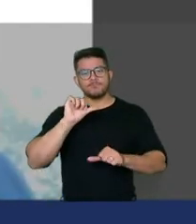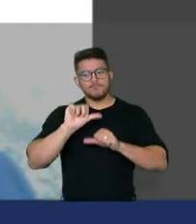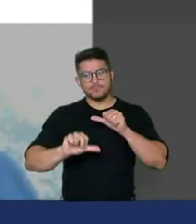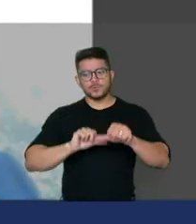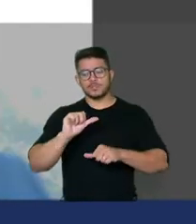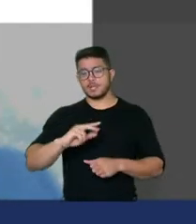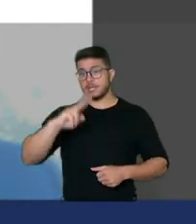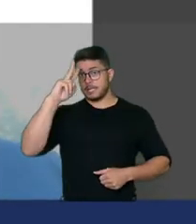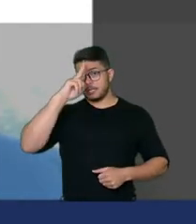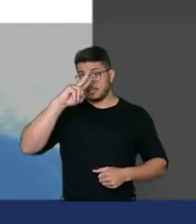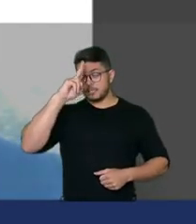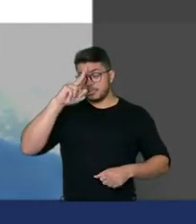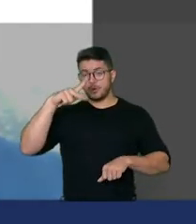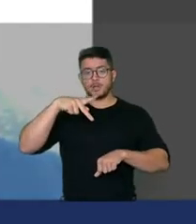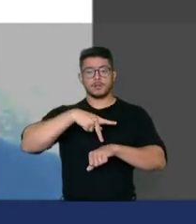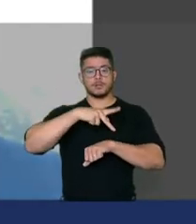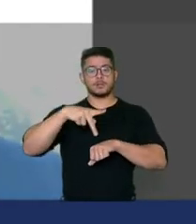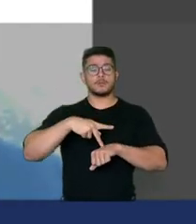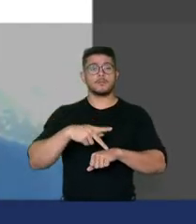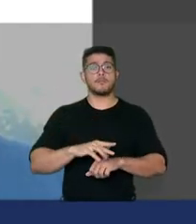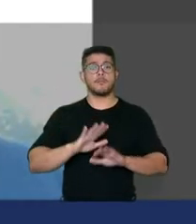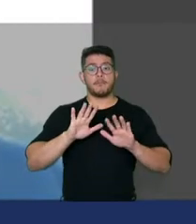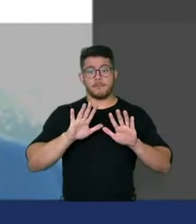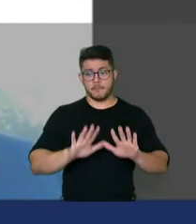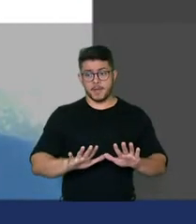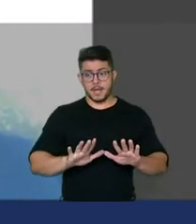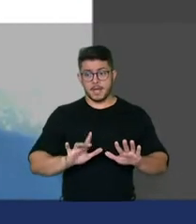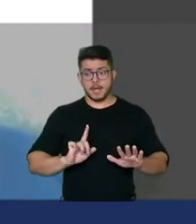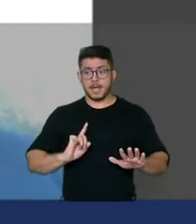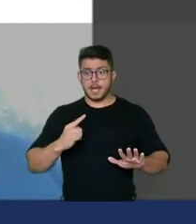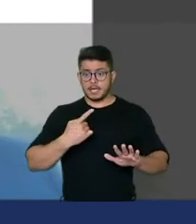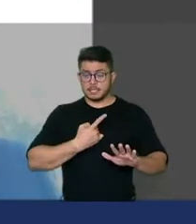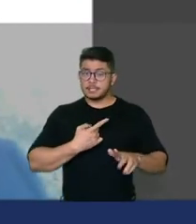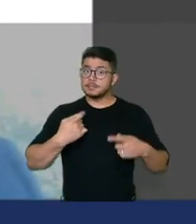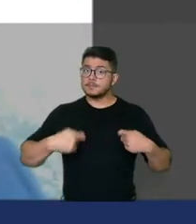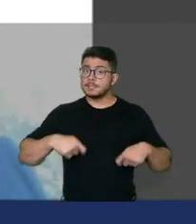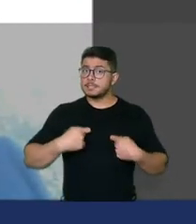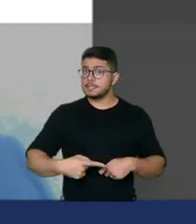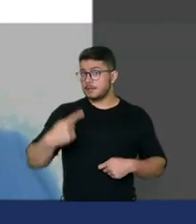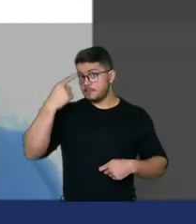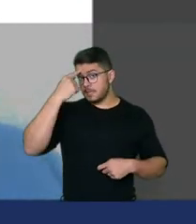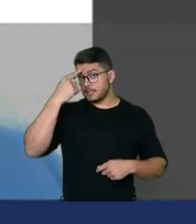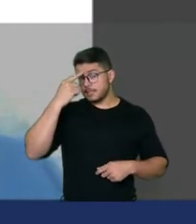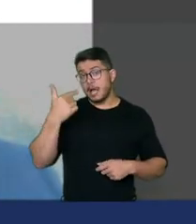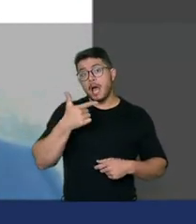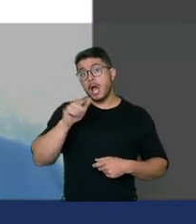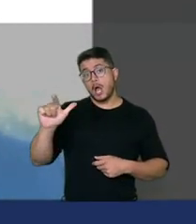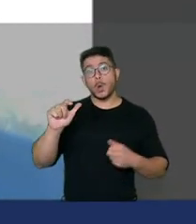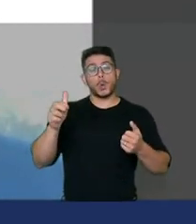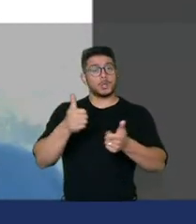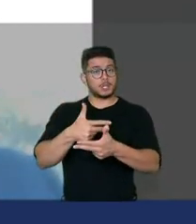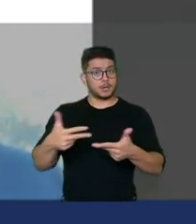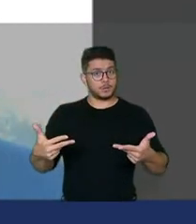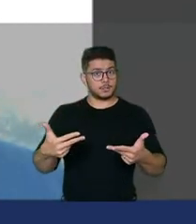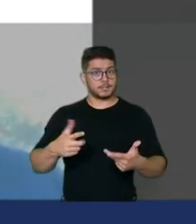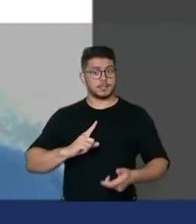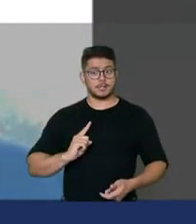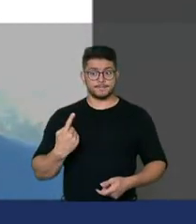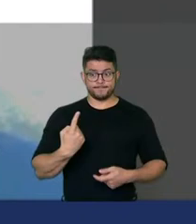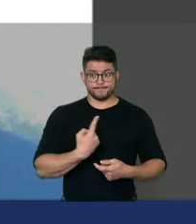QUEIRA MUDAR A HISTÓRIA DO NOSSO PAÍS SE NÓS NÃO NOS ATENTARMOS PARA UMA REALIDADE,